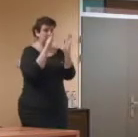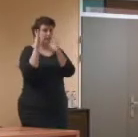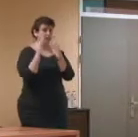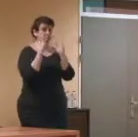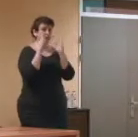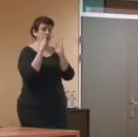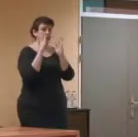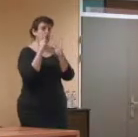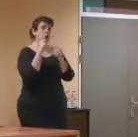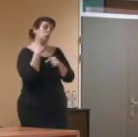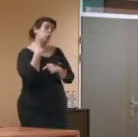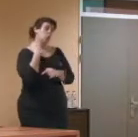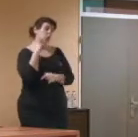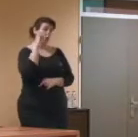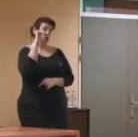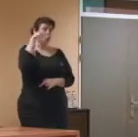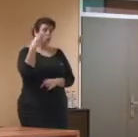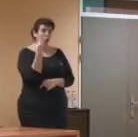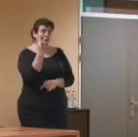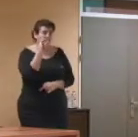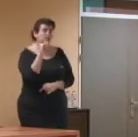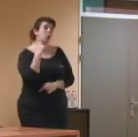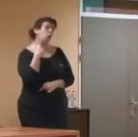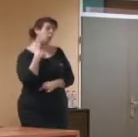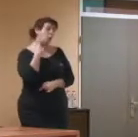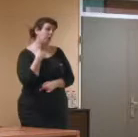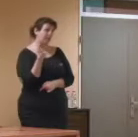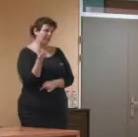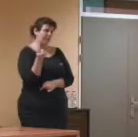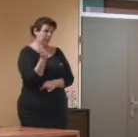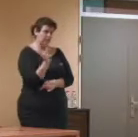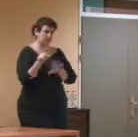y acabaré hablando de yonkis del dinero.